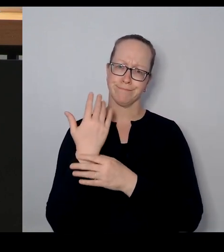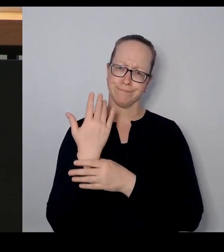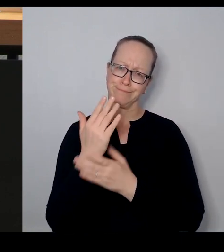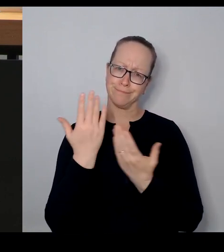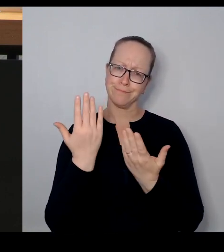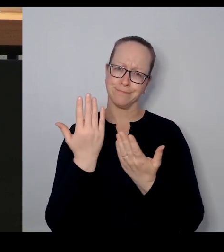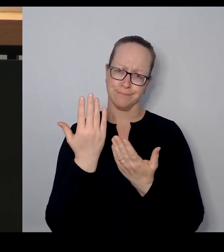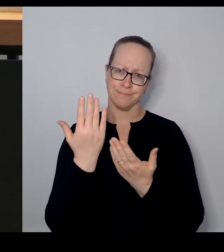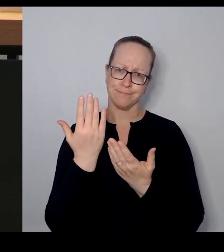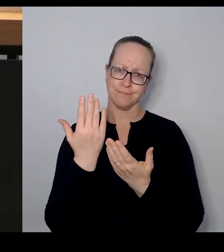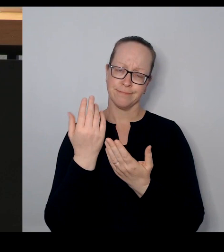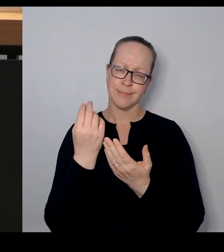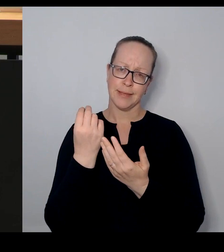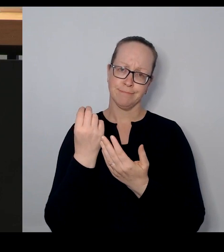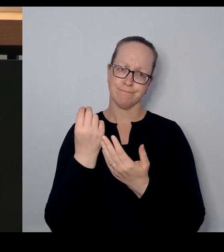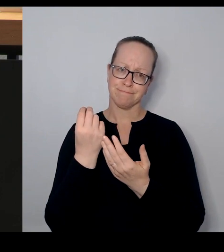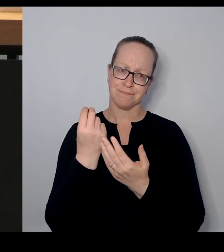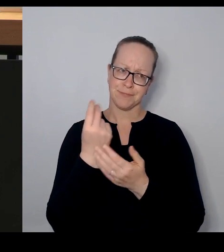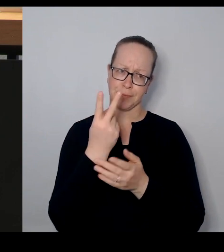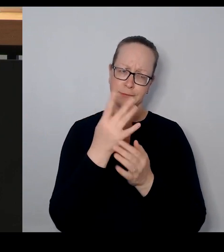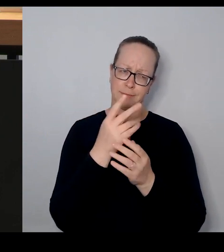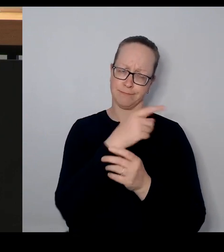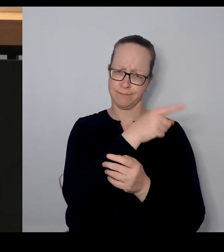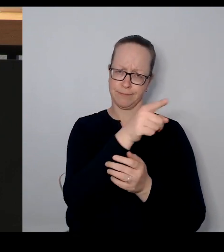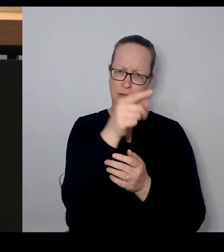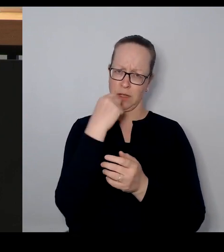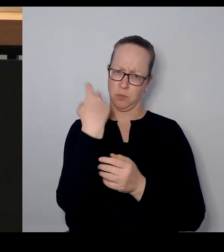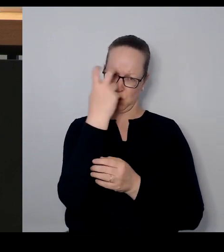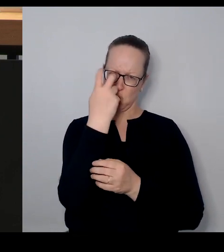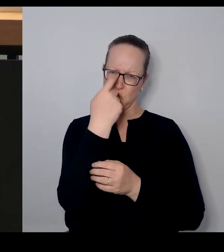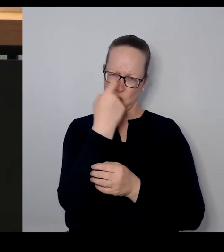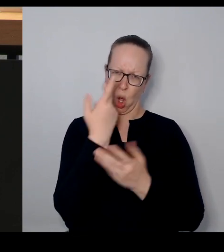Der Rechnungshof sagt, wir sollen die Schuldenbremse einhalten, wir sollen